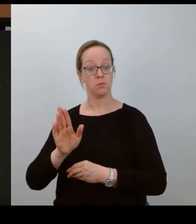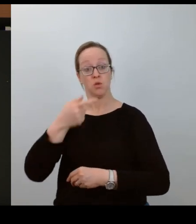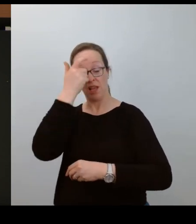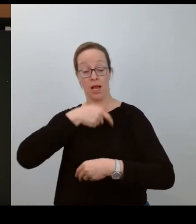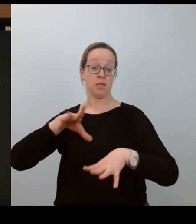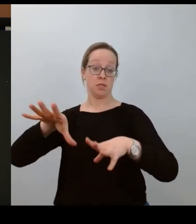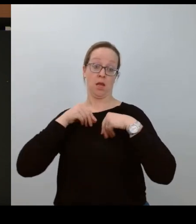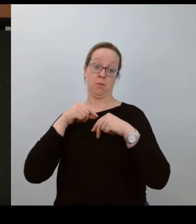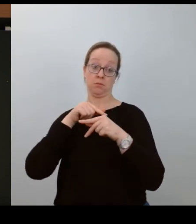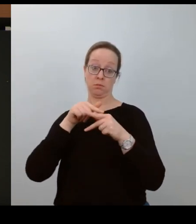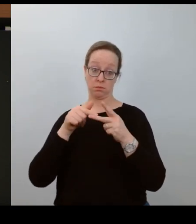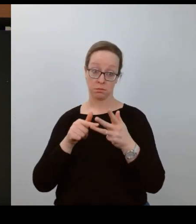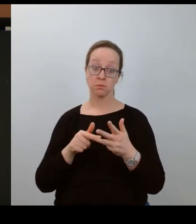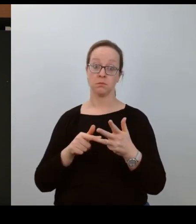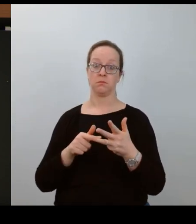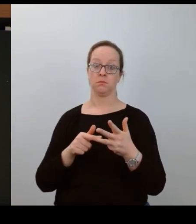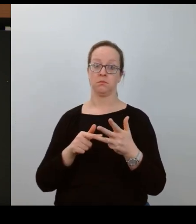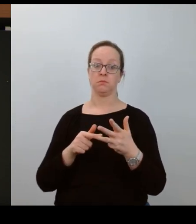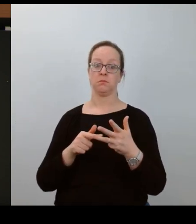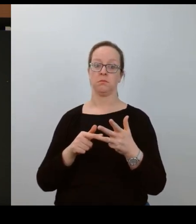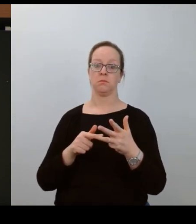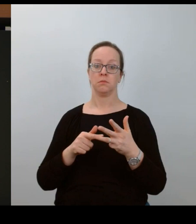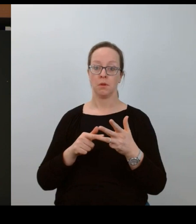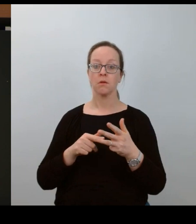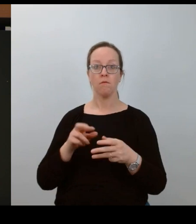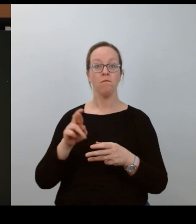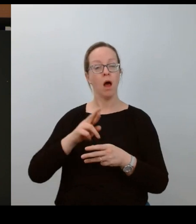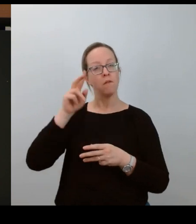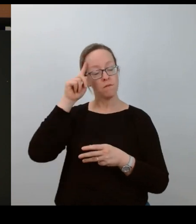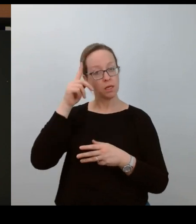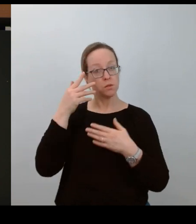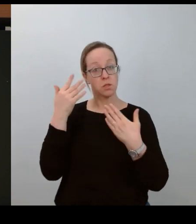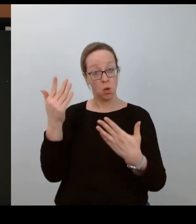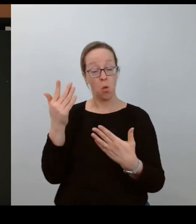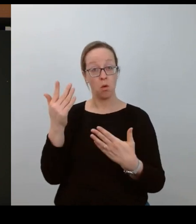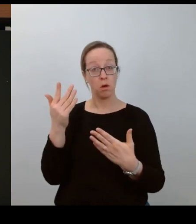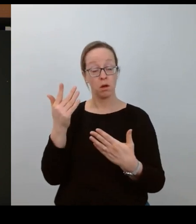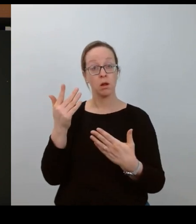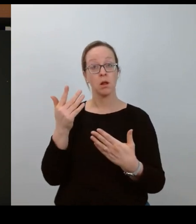Wer weiß, wie viel Lärmschutz, Stromversorgung oder Sicherheit die Arbeit mit Musiktechnik erfordert.